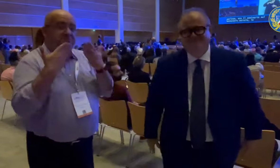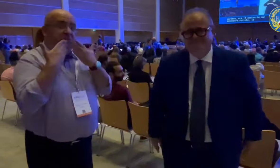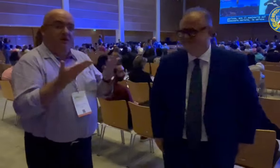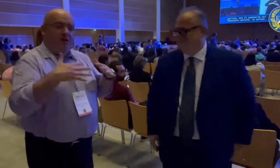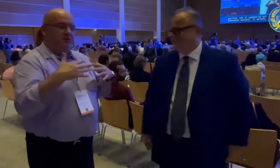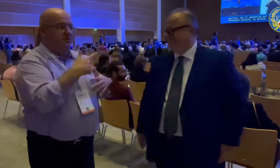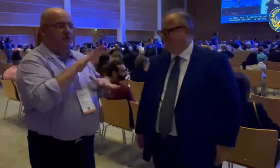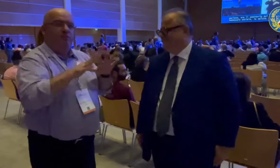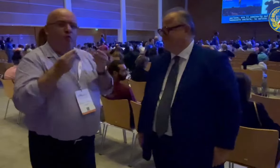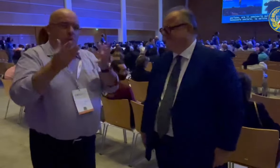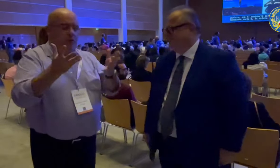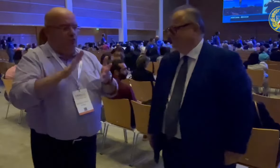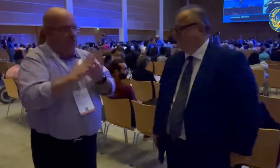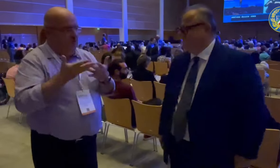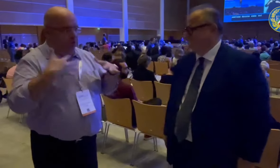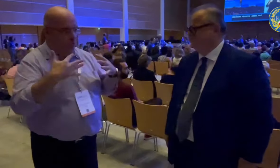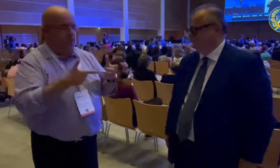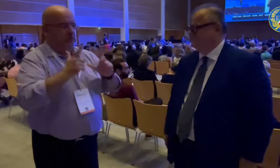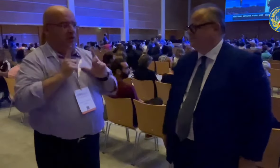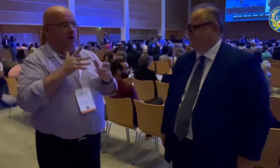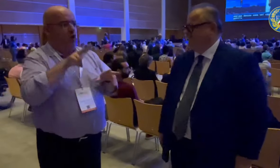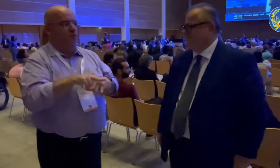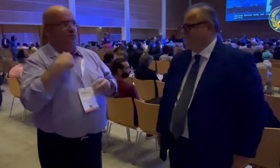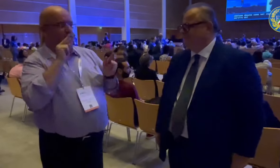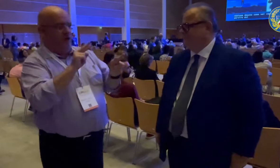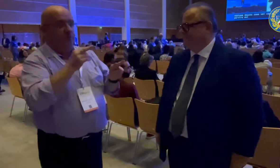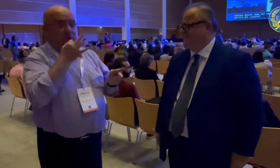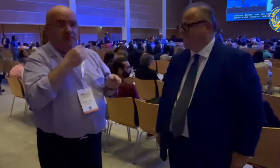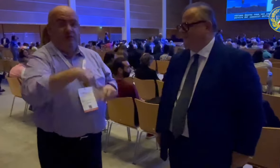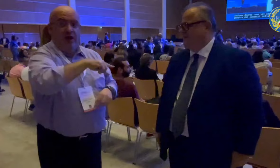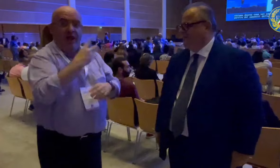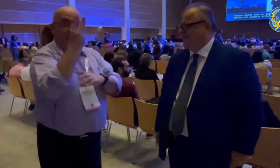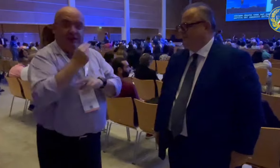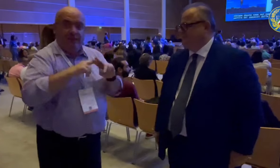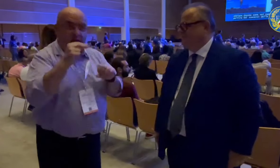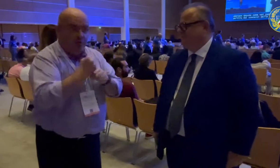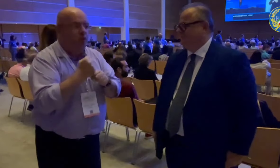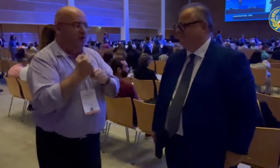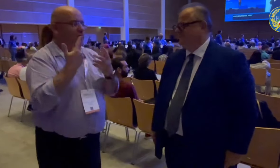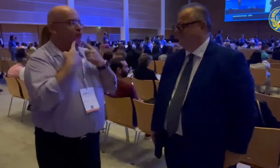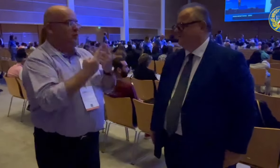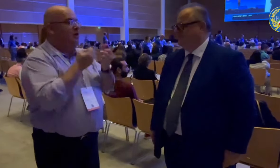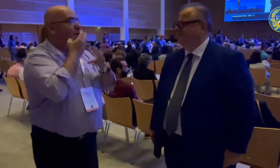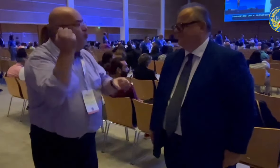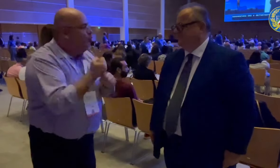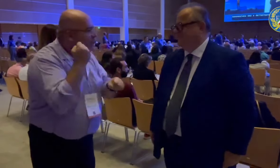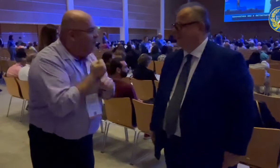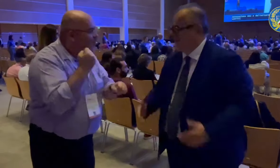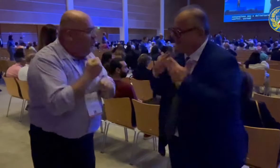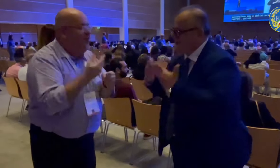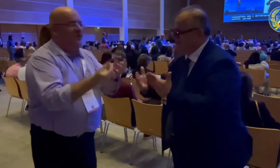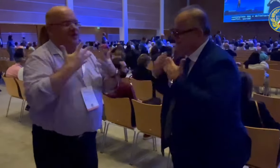Grazie per le preziosissime informazioni anche a conferma del lavoro che l’Ente Nazionale Sordi sta portando avanti. Buon lavoro!